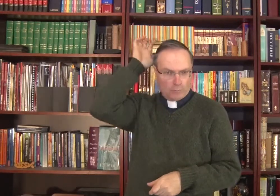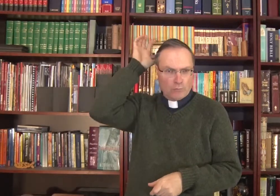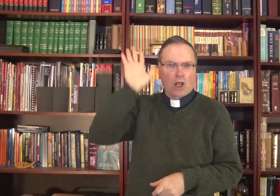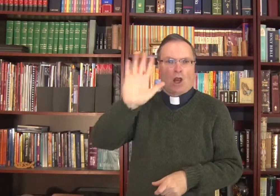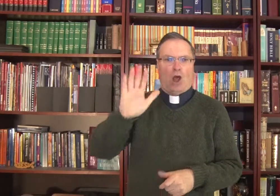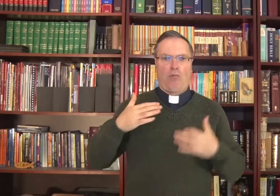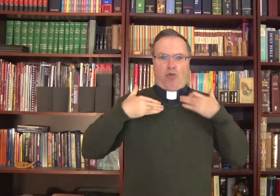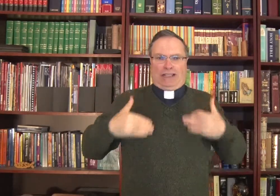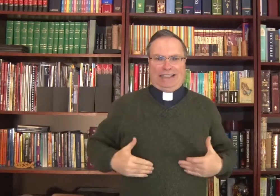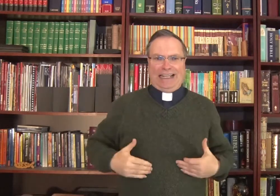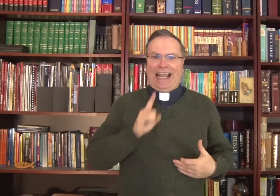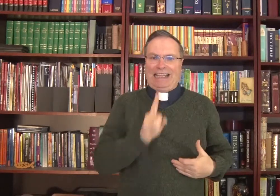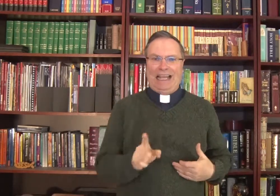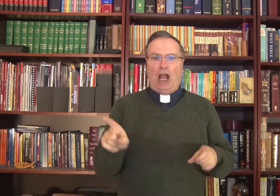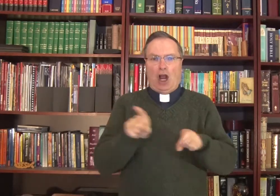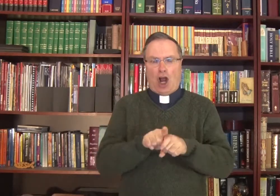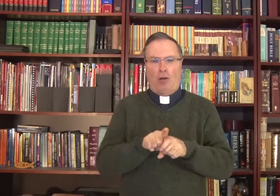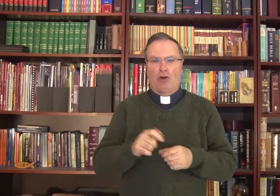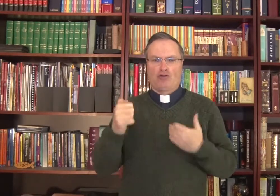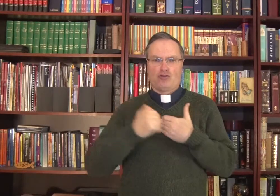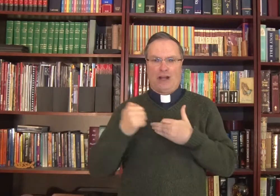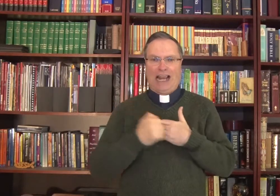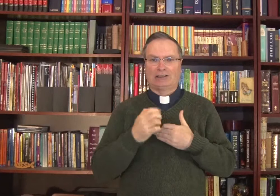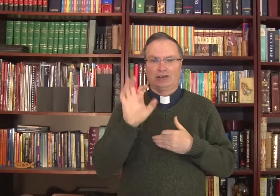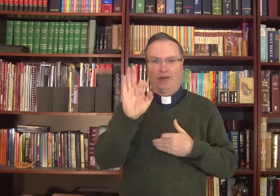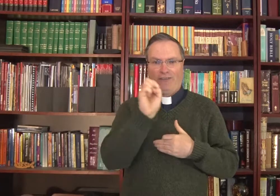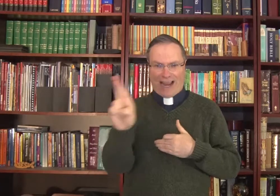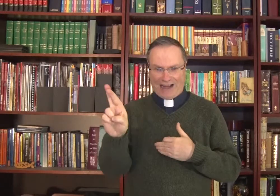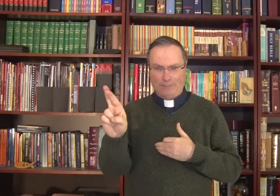Leur poitrine était comme une cuirasse de fer